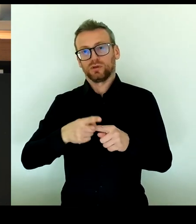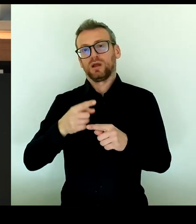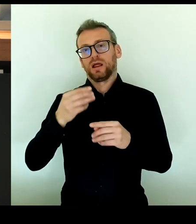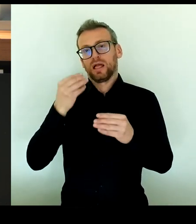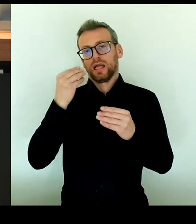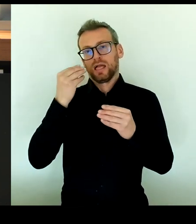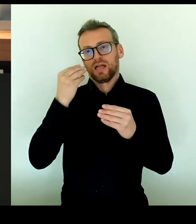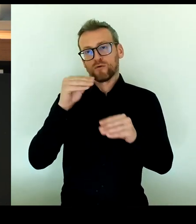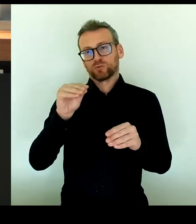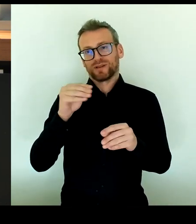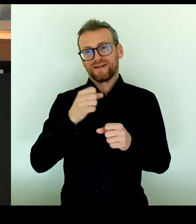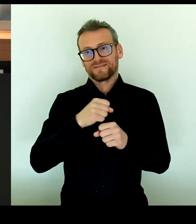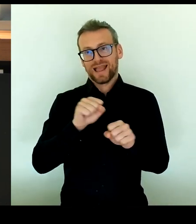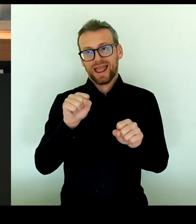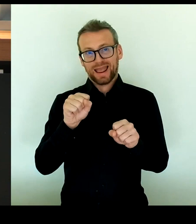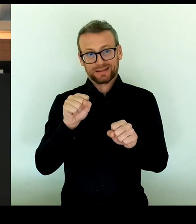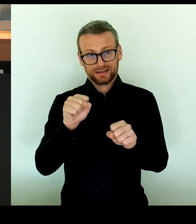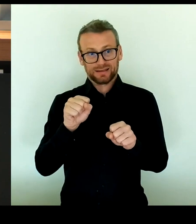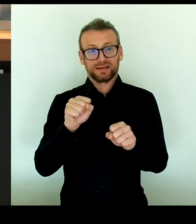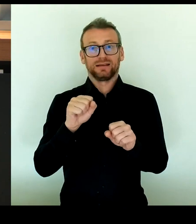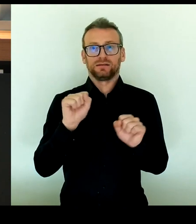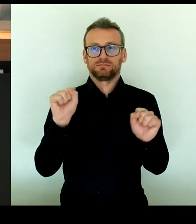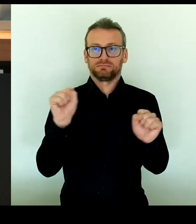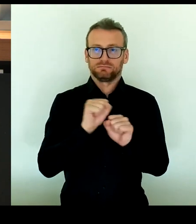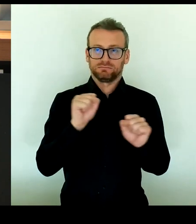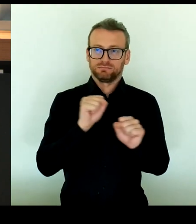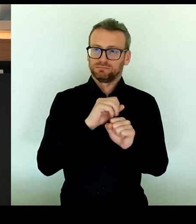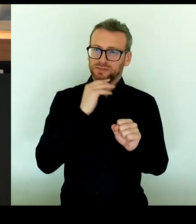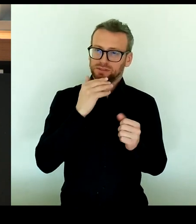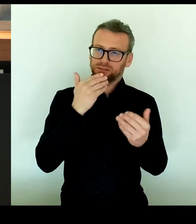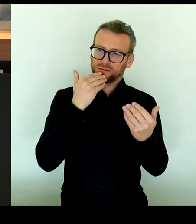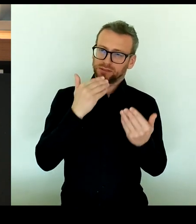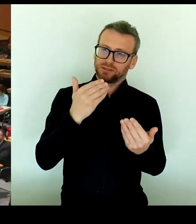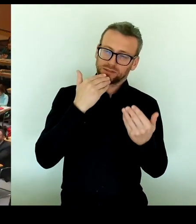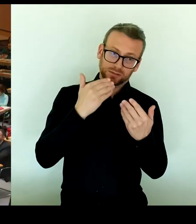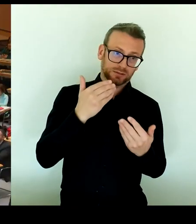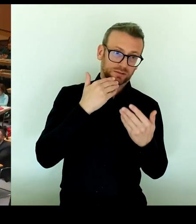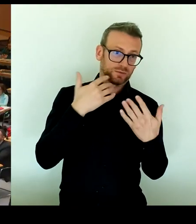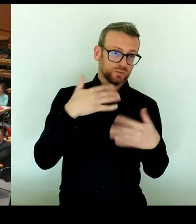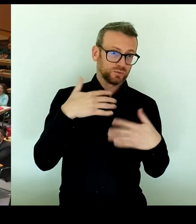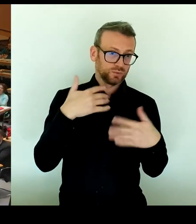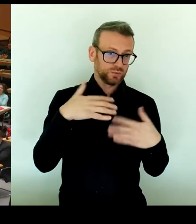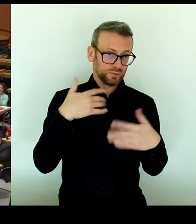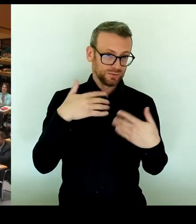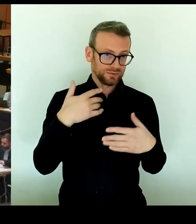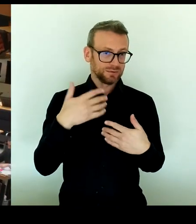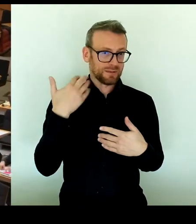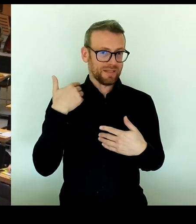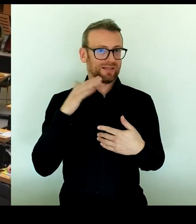in all den Jahren und auch beim Datenschutz sind Sie tatsächlich nicht als Beschützerin von Daten aufgefallen.